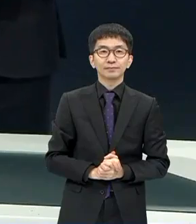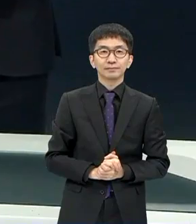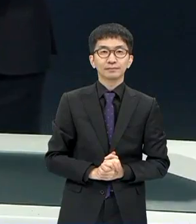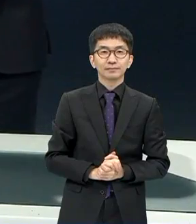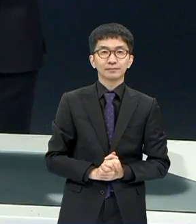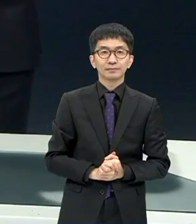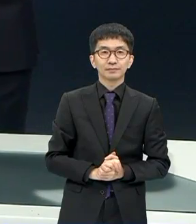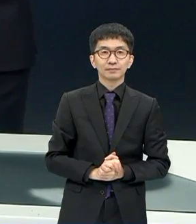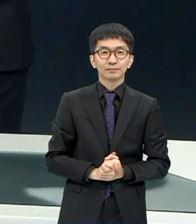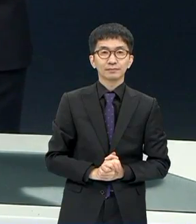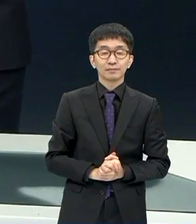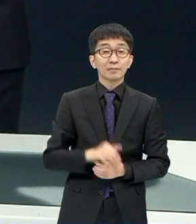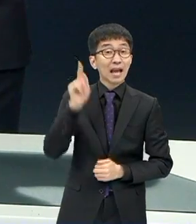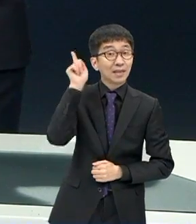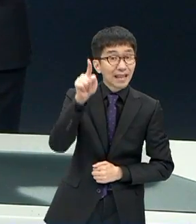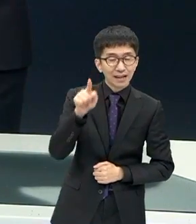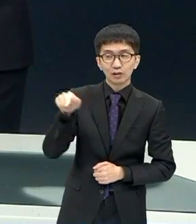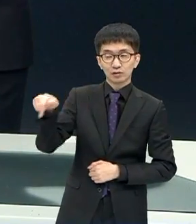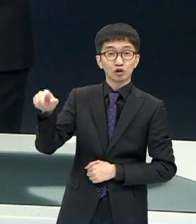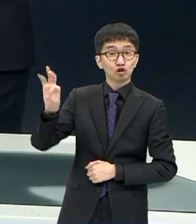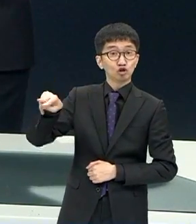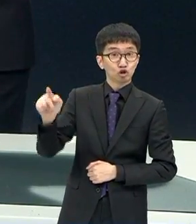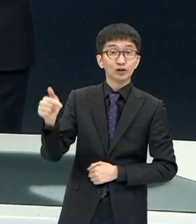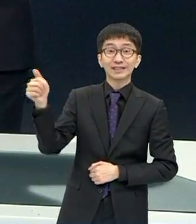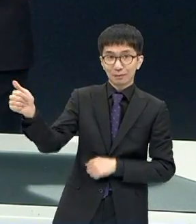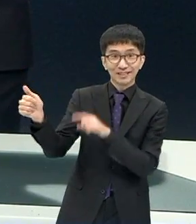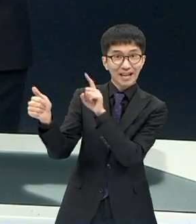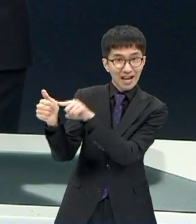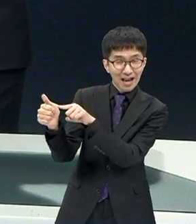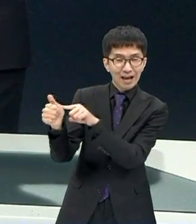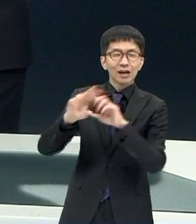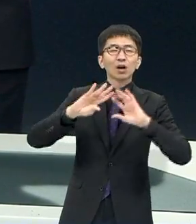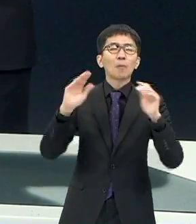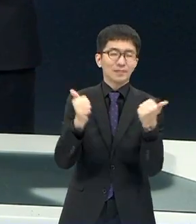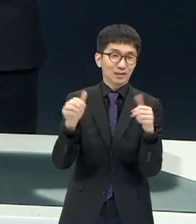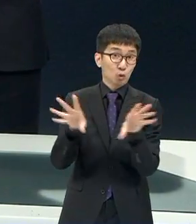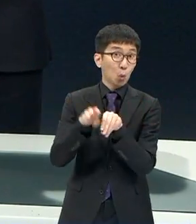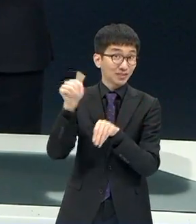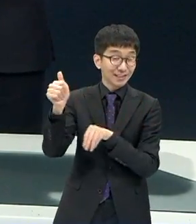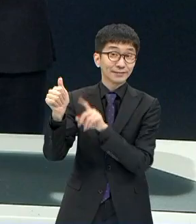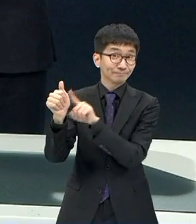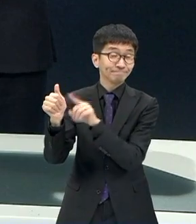(앵커) 들으신 대로 내일은 윤석열 검찰총장이 참석하는 대검찰청 국정감사가 열립니다.